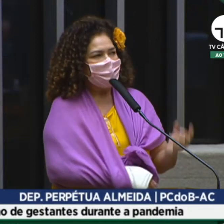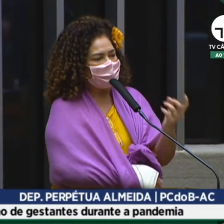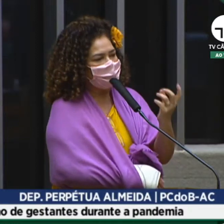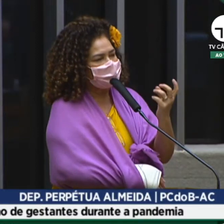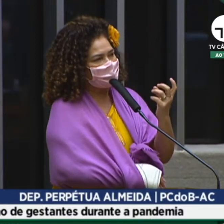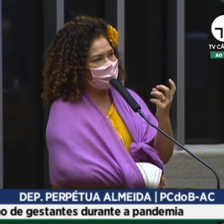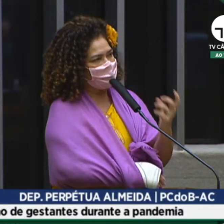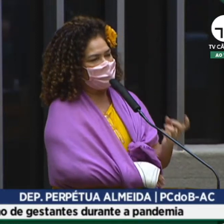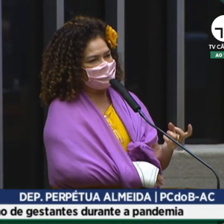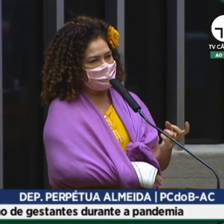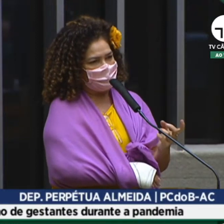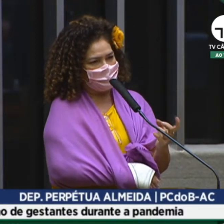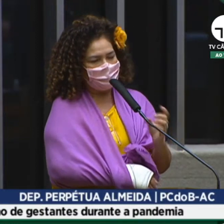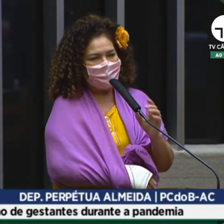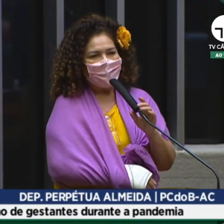QUE O ESTADO BRASILEIRO ASSUMISSE O COMPROMISSO DE